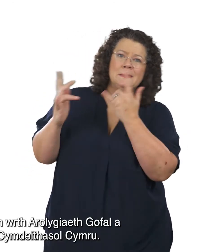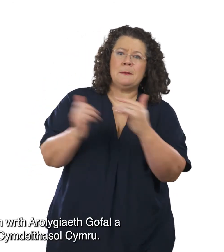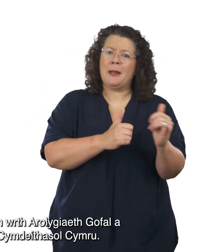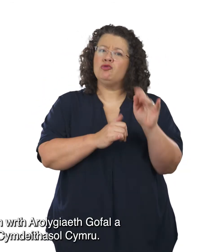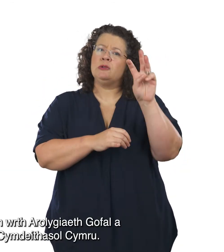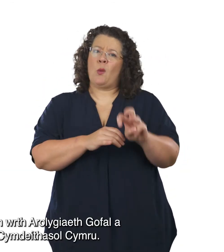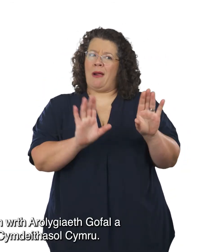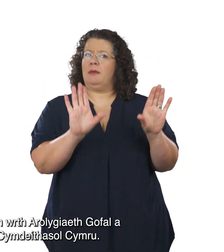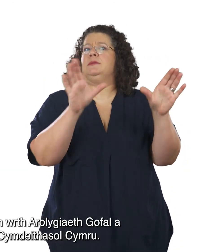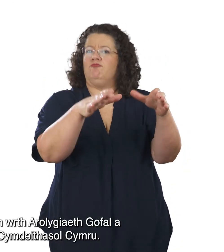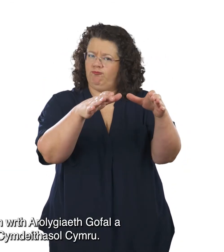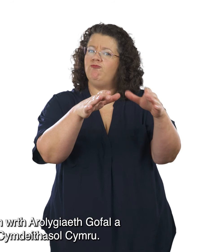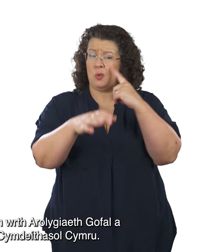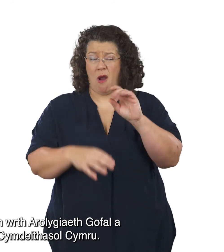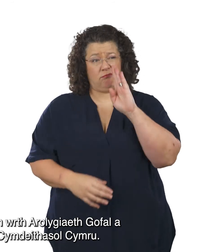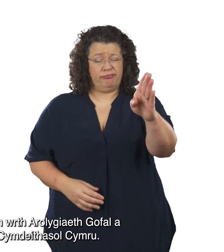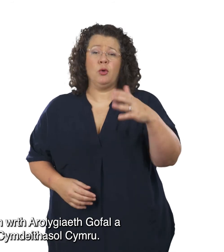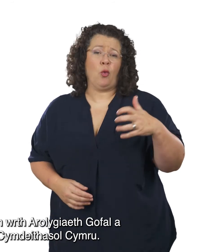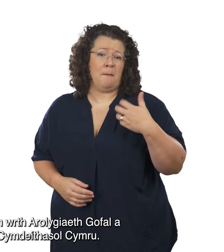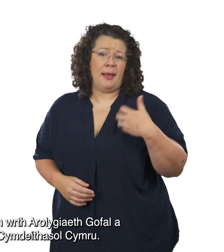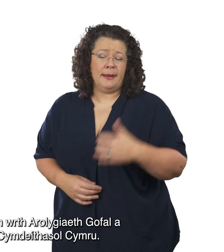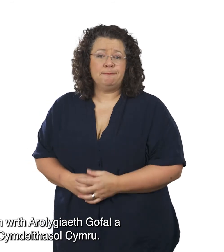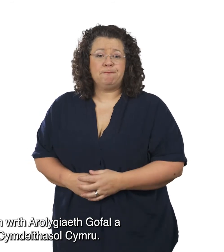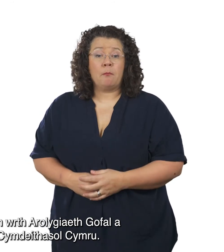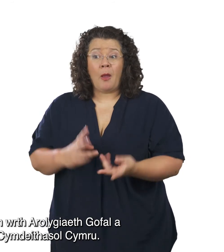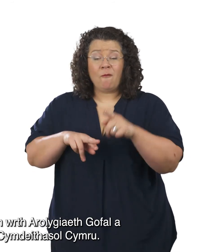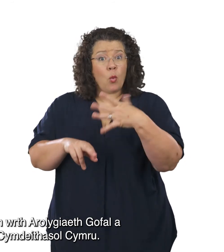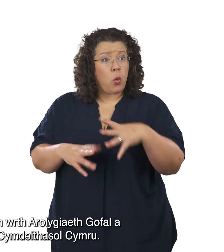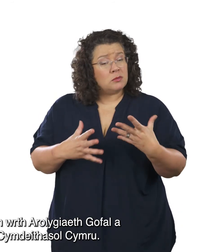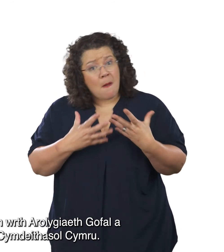Neu gwnewch gwhyn wrth Arolygiaeth Gofal a Gwasanaethau Cymdeithasol Cymru.